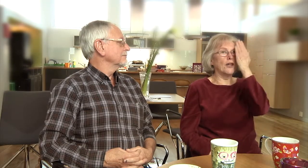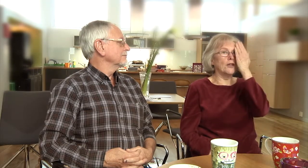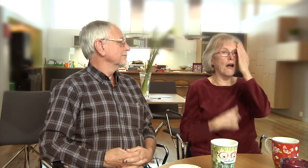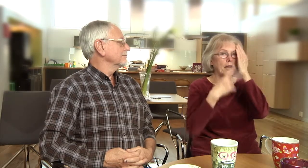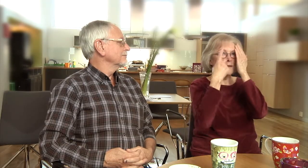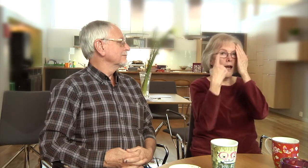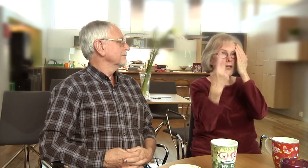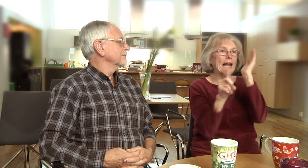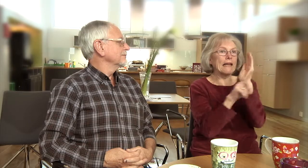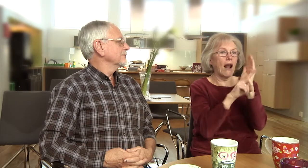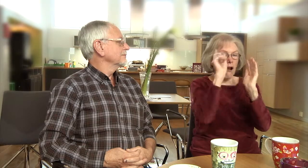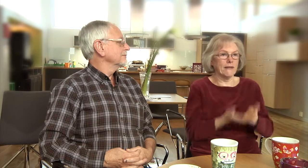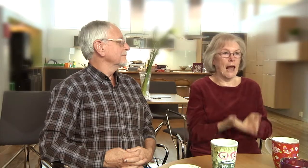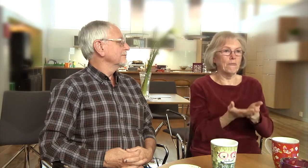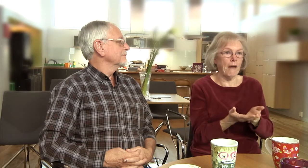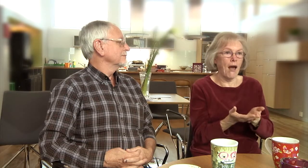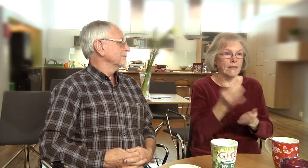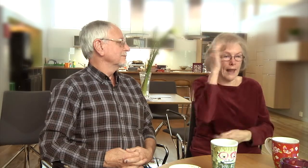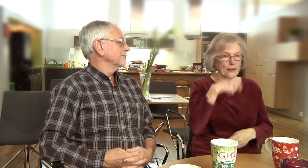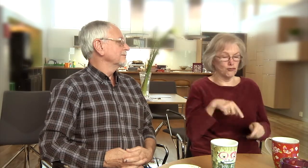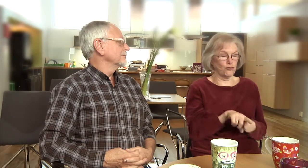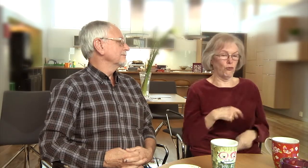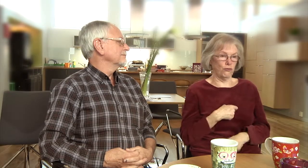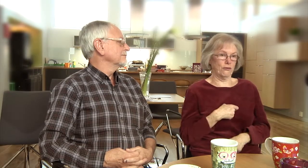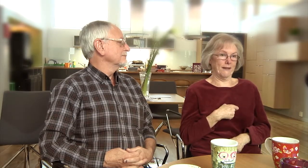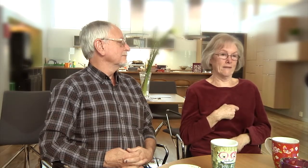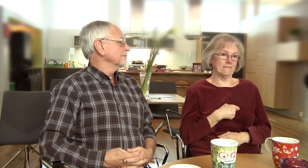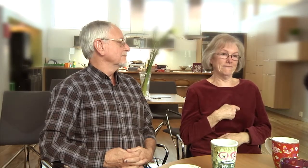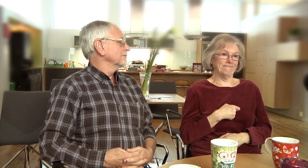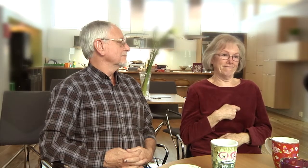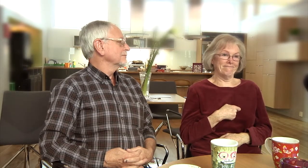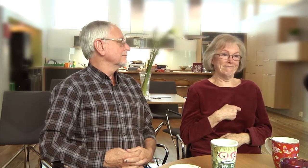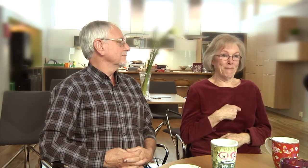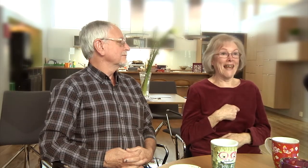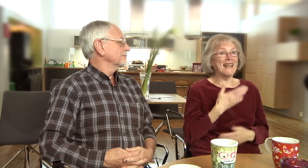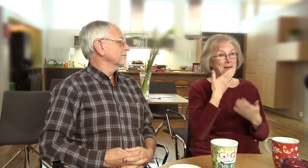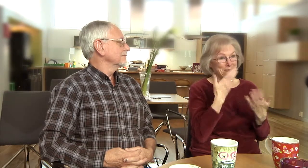Jeg tenkte at jeg ville fortsatt ha syn på det andre øyet, og at det ville hjelpe.